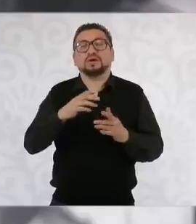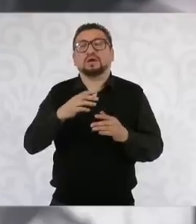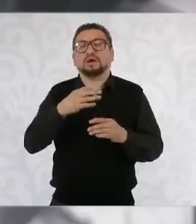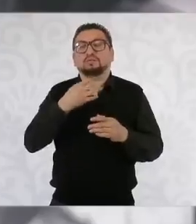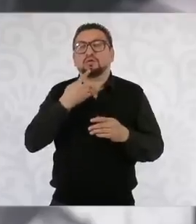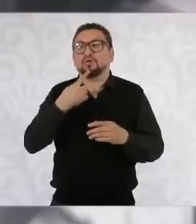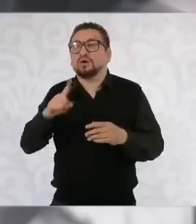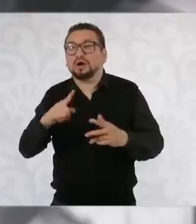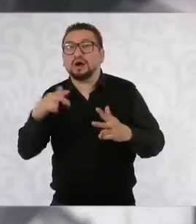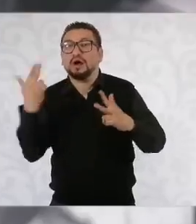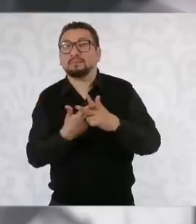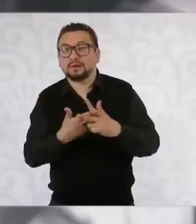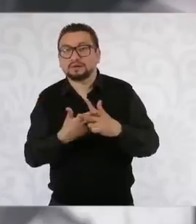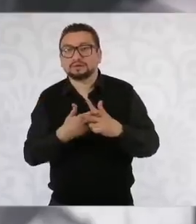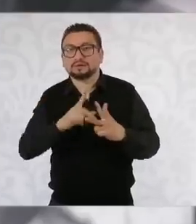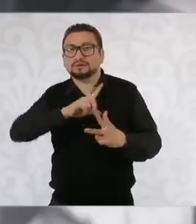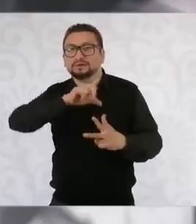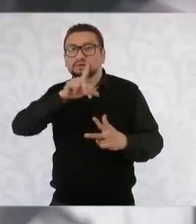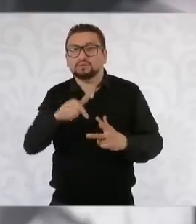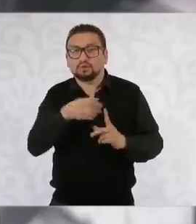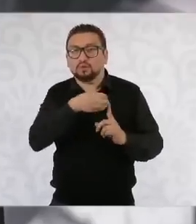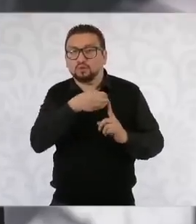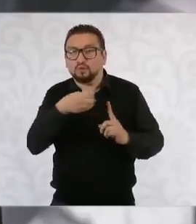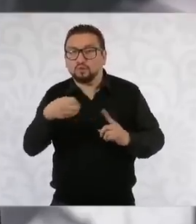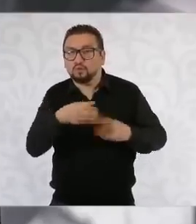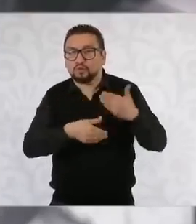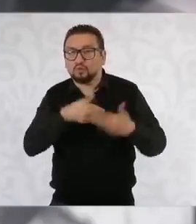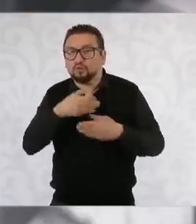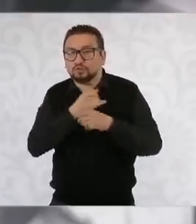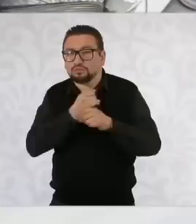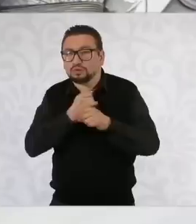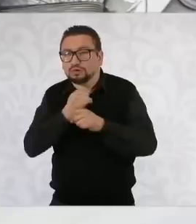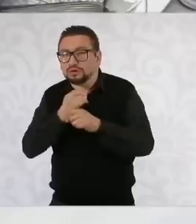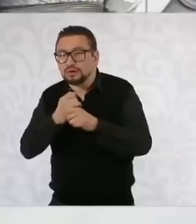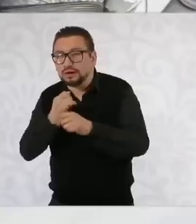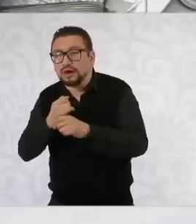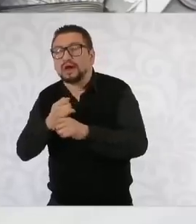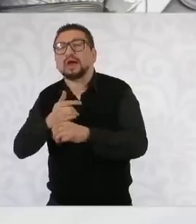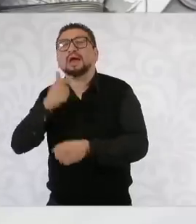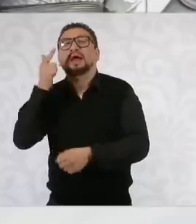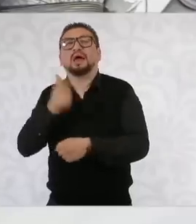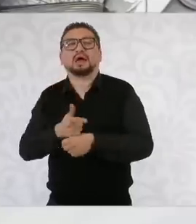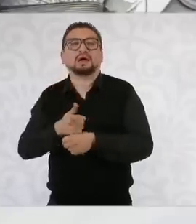pero eh De acuerdo al protocolo por ejemplo de de feminicidio investigación de feminicidios se